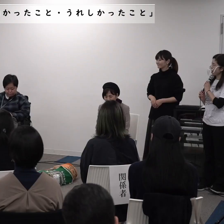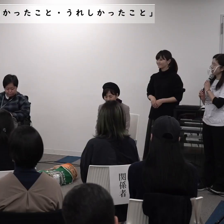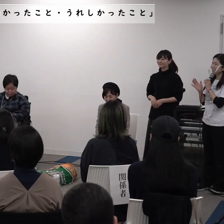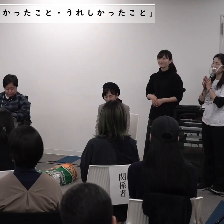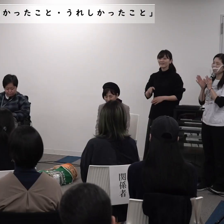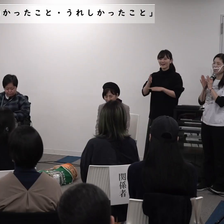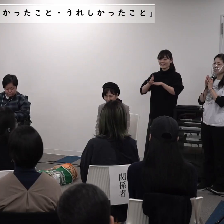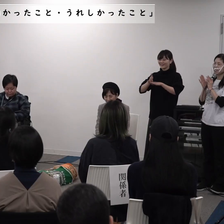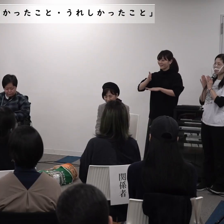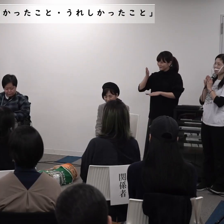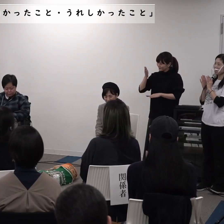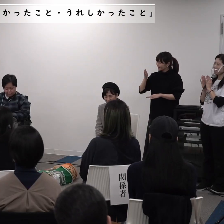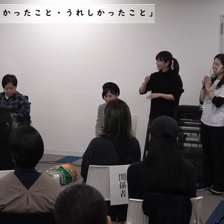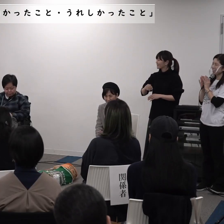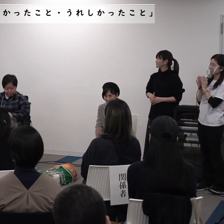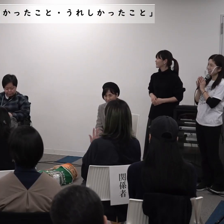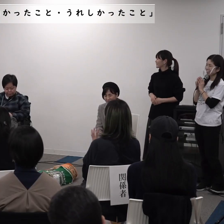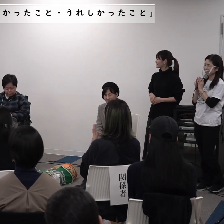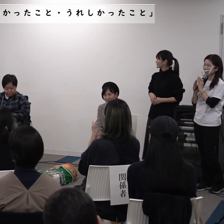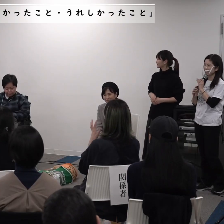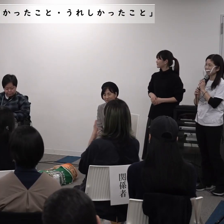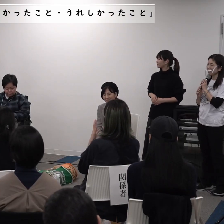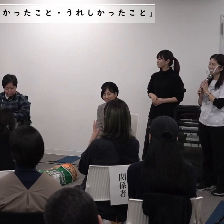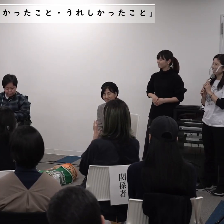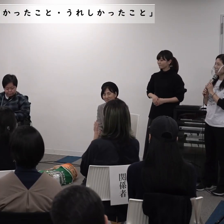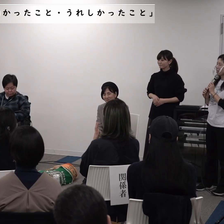橋爪）はいありがとうございます